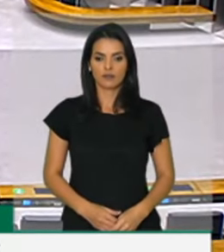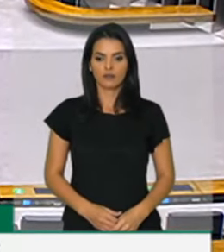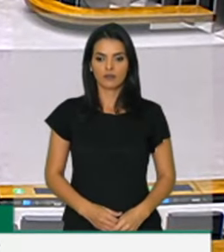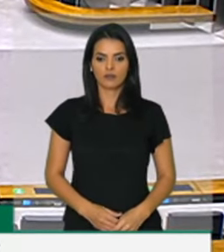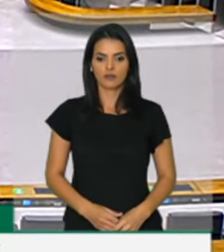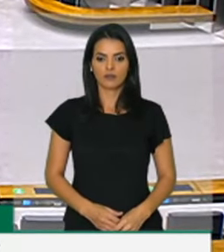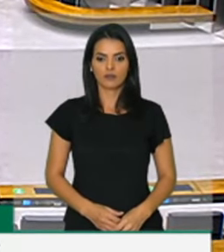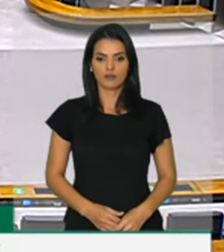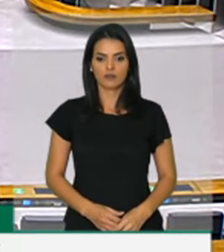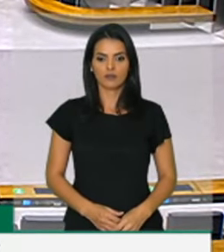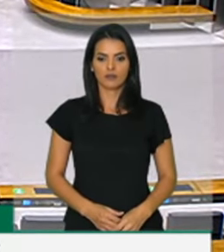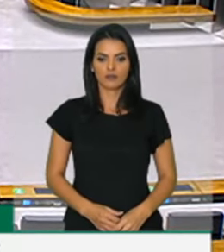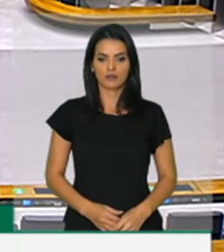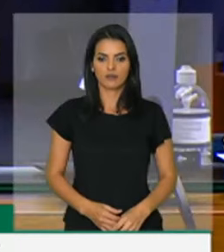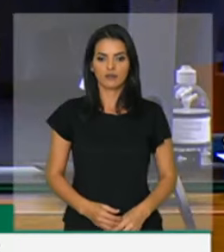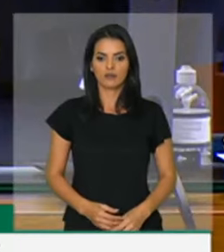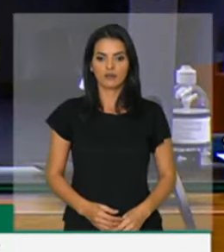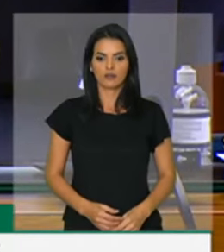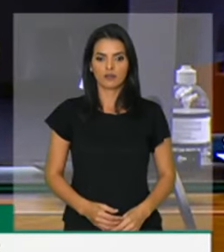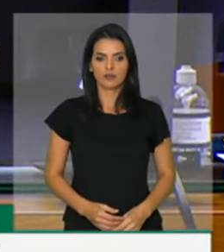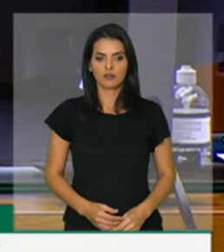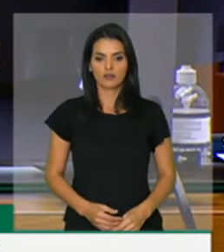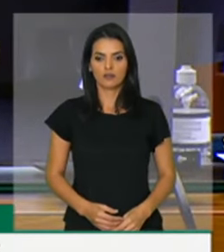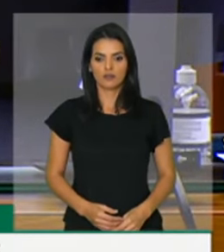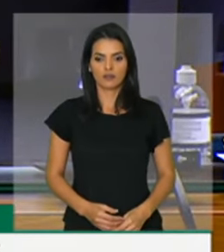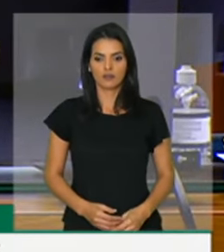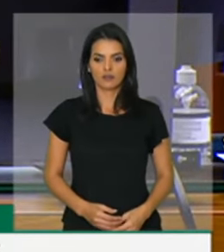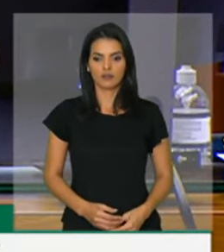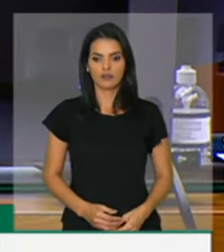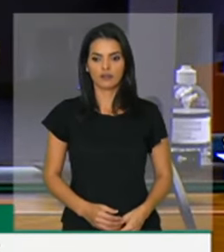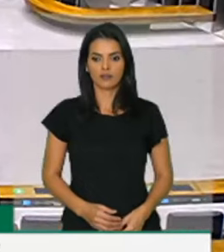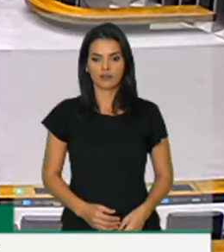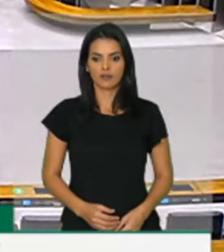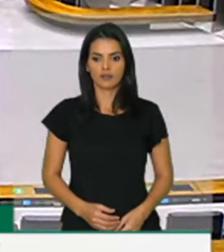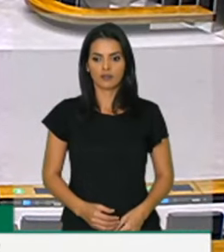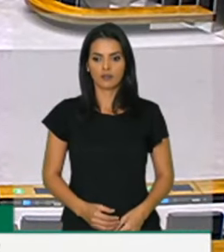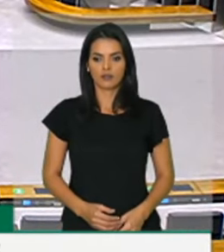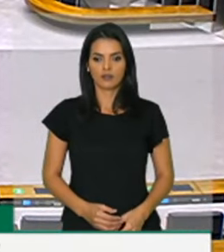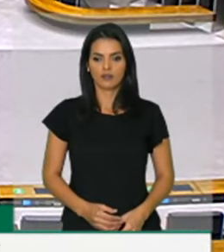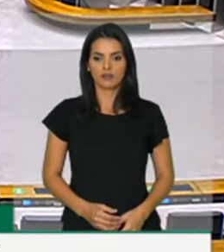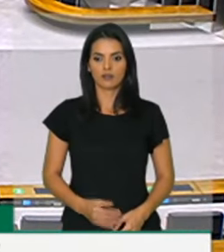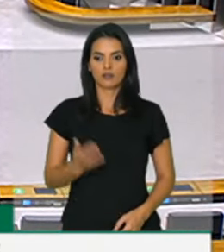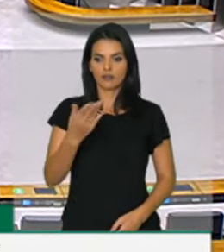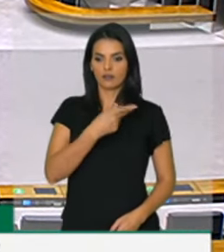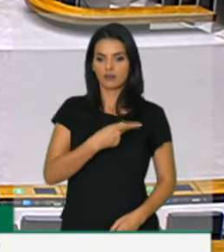DEMOCRÁTICO DA VACINA. -- [PRESIDENTE]: DEPUTADO DARCY DE MATOS. -- [DEPUTADO]: SENHOR PRESIDENTE... O... ESSE